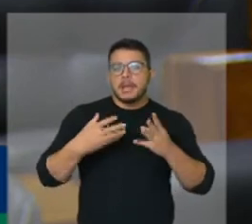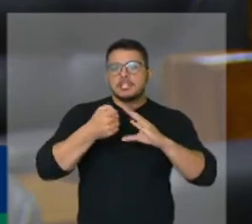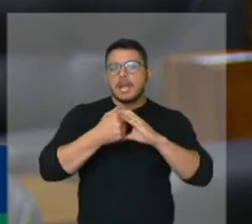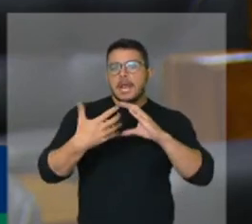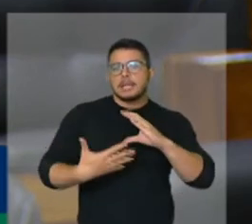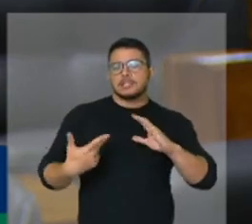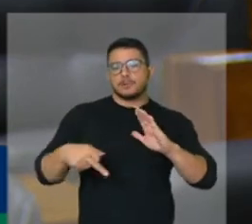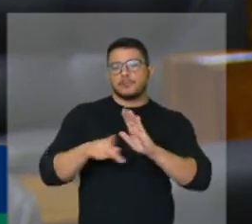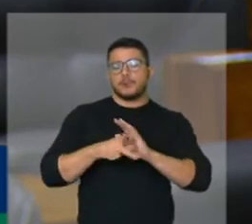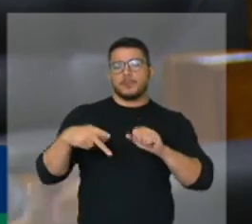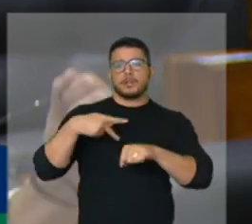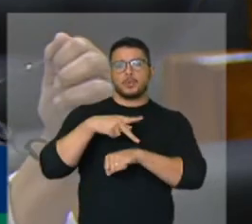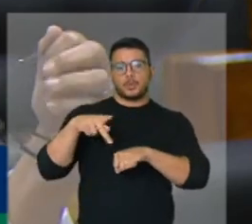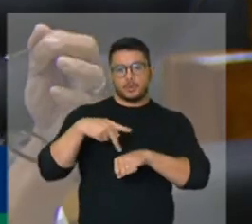PRECISAVA MAIS NADA PRA TRATAR ESSA MEDIDA PROVISÓRIA COMO